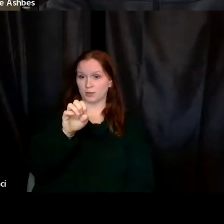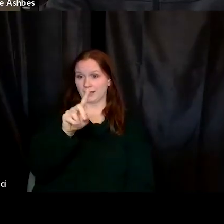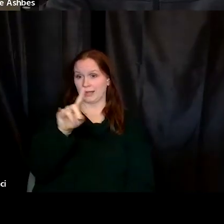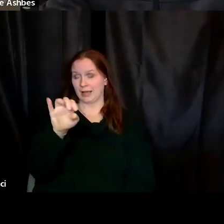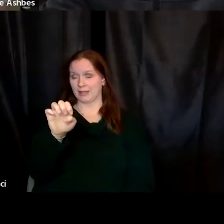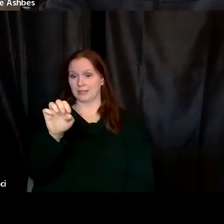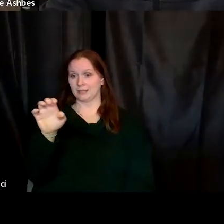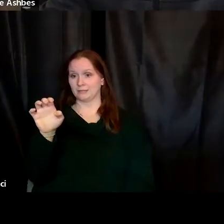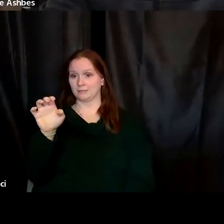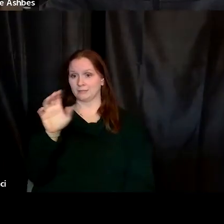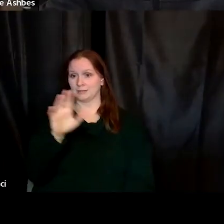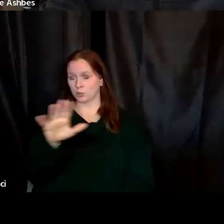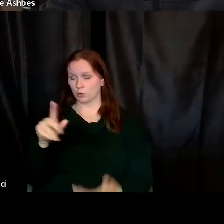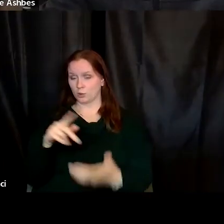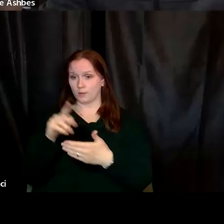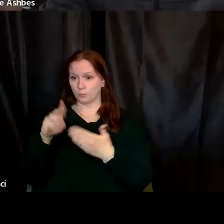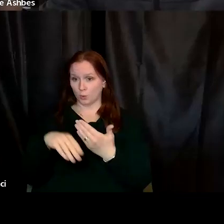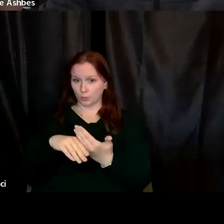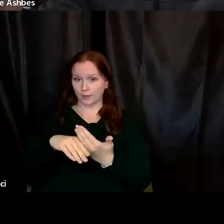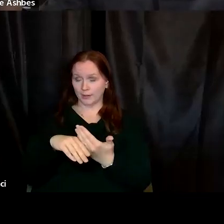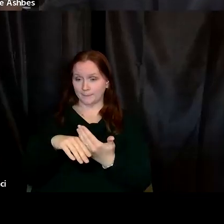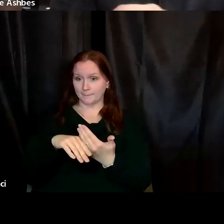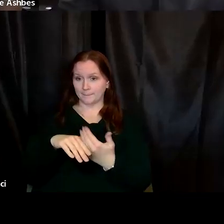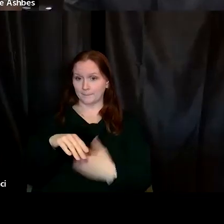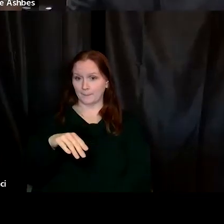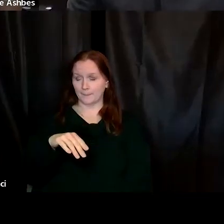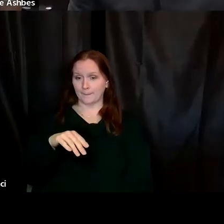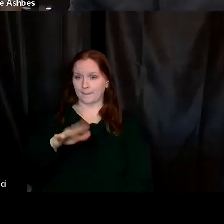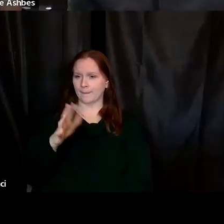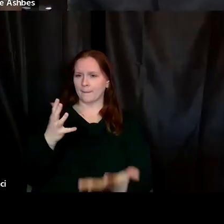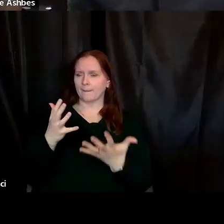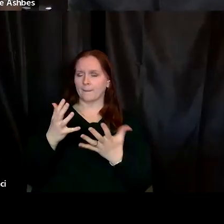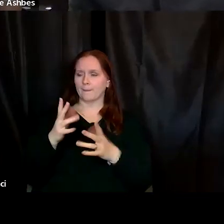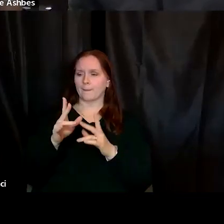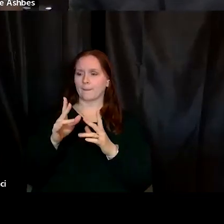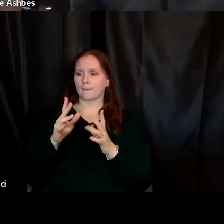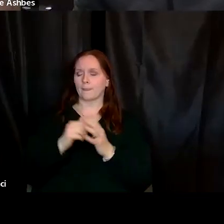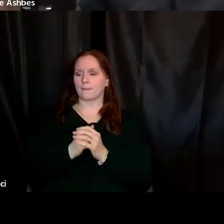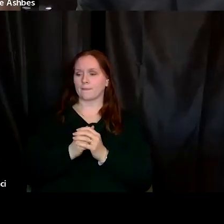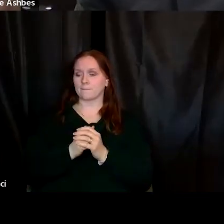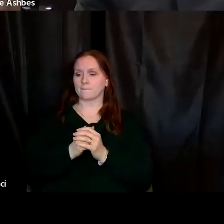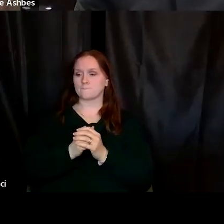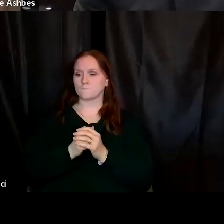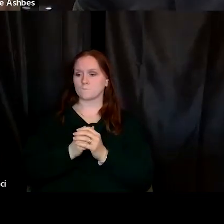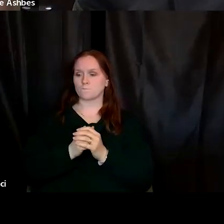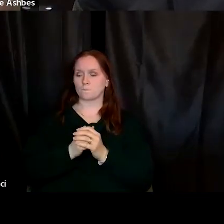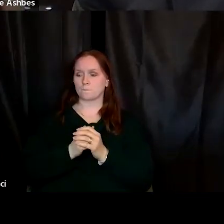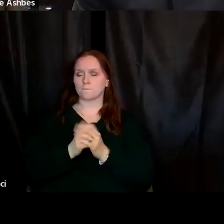Ellos pueden ser muy útiles para que entres a la puerta de tu oficina local de la Seguridad Social.